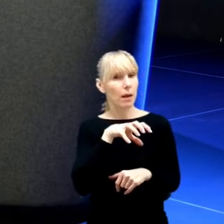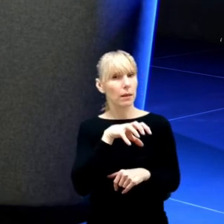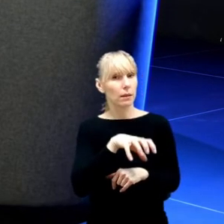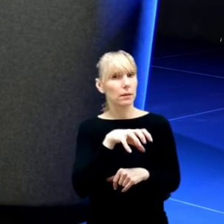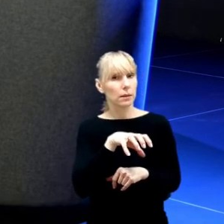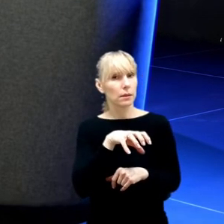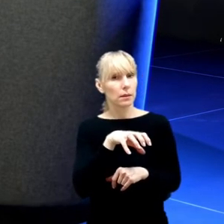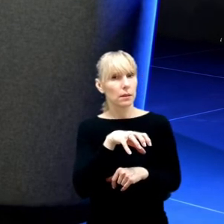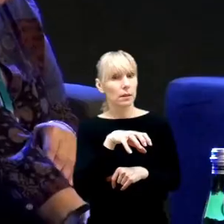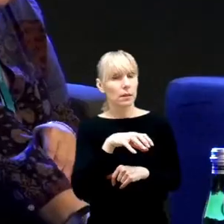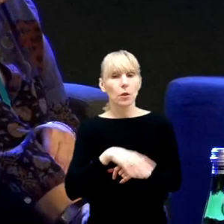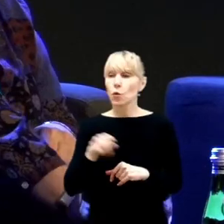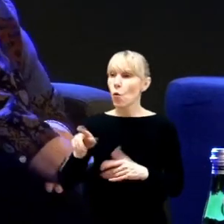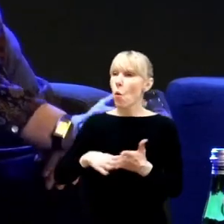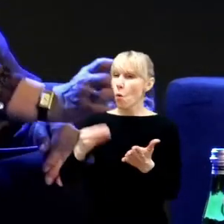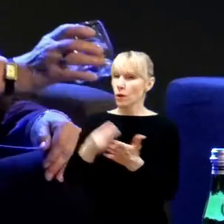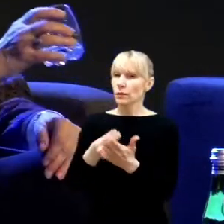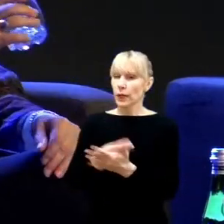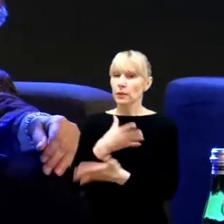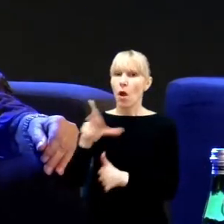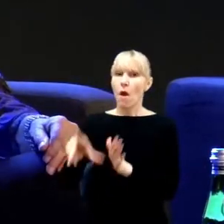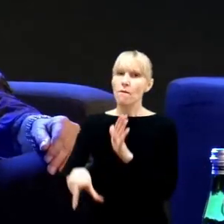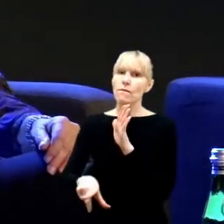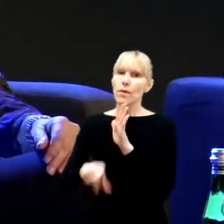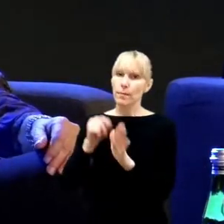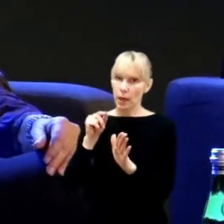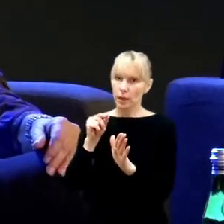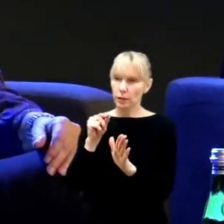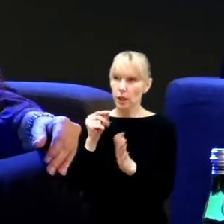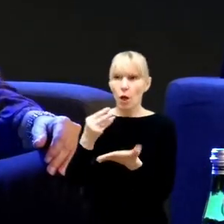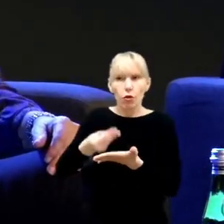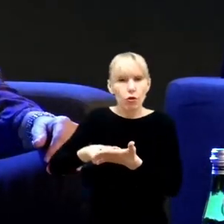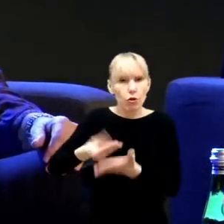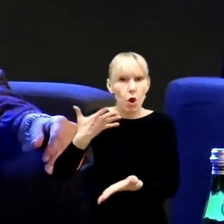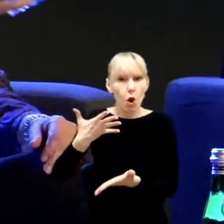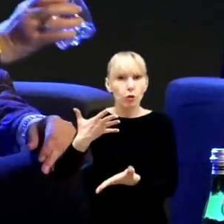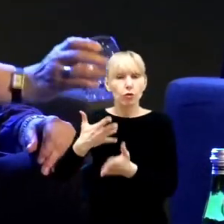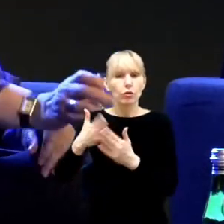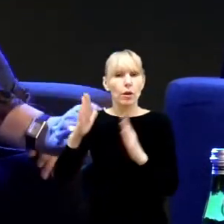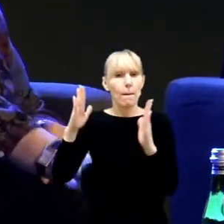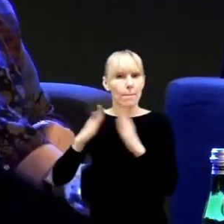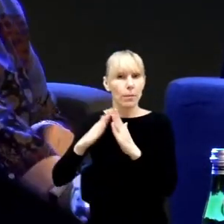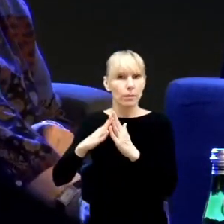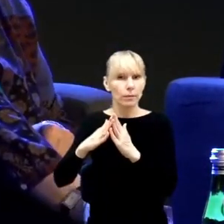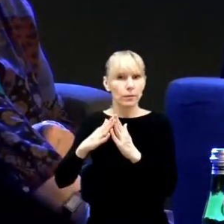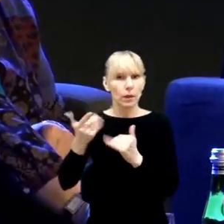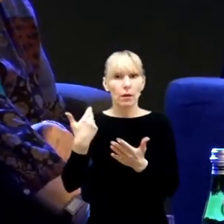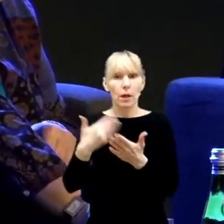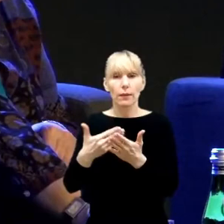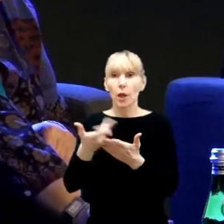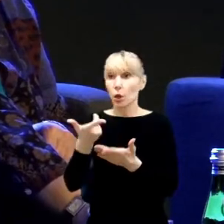będzie wybierał dzisiaj droższą nieruchomość, ale w dużym mieście ze względu na dużo wyższy popyt jaki ocenia.